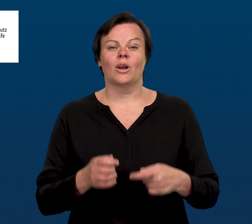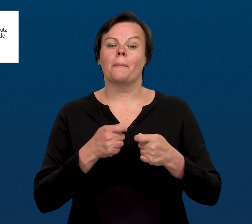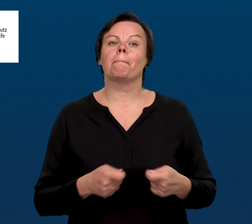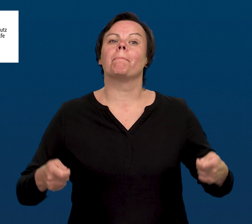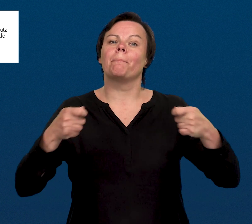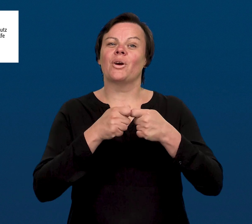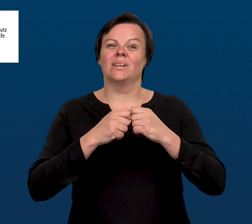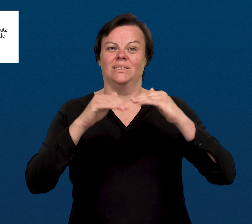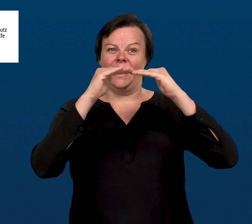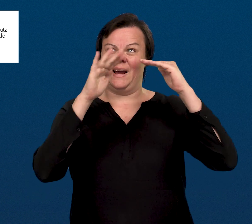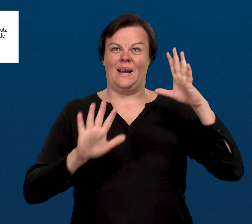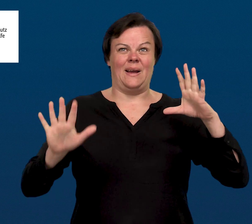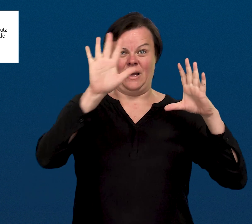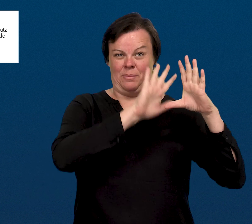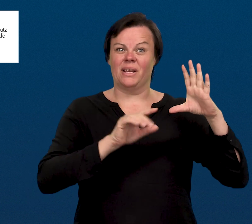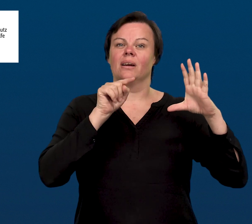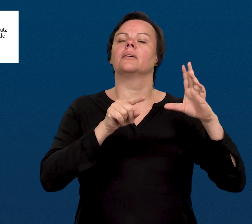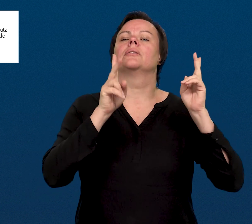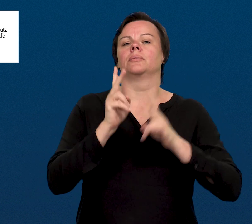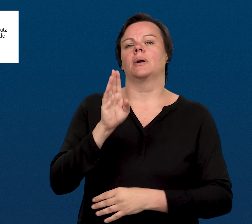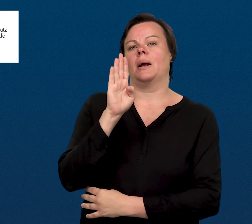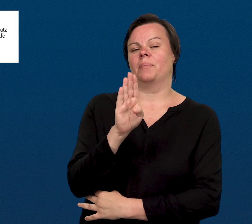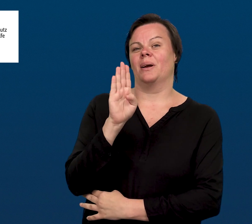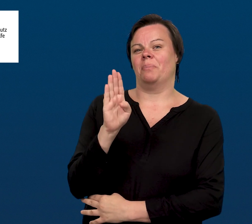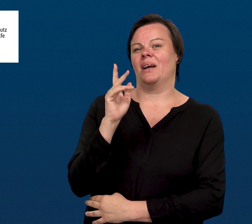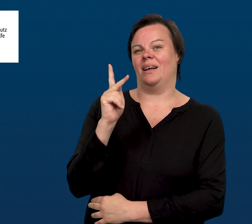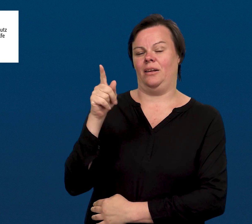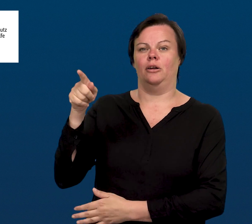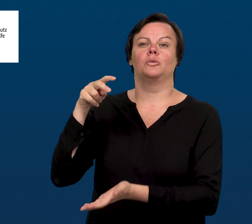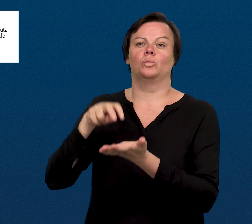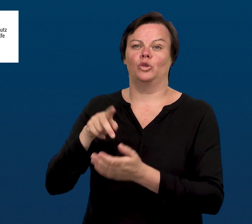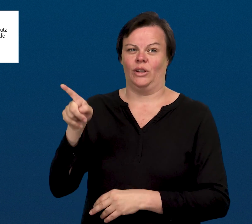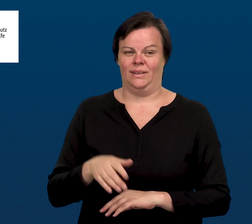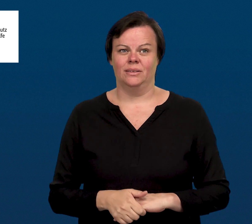Auf Bundesebene ist das BBK zuständig,